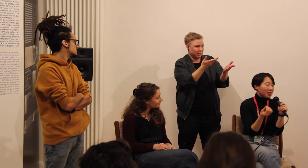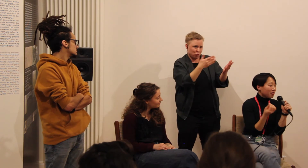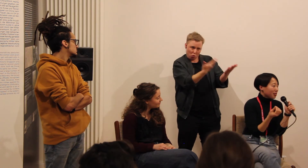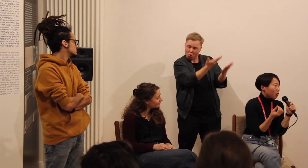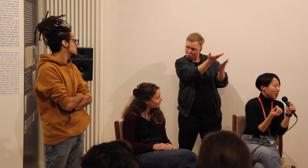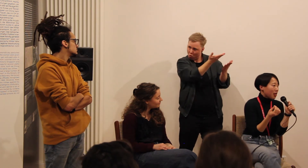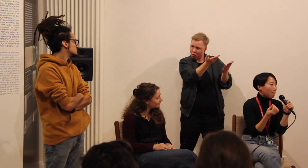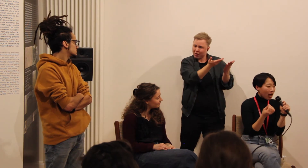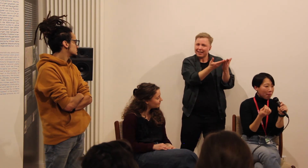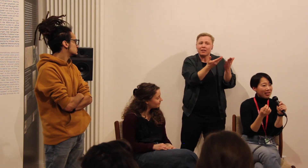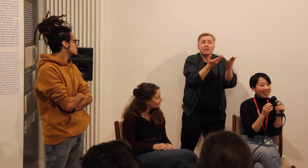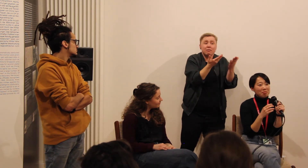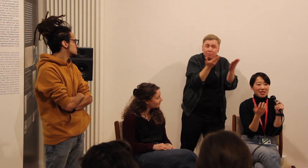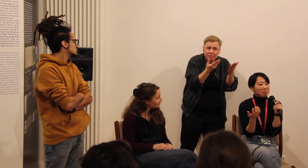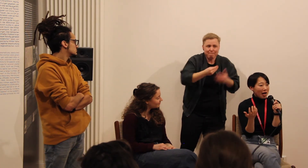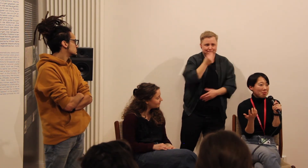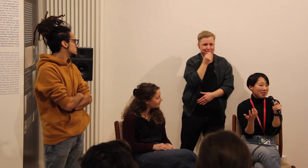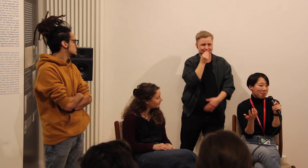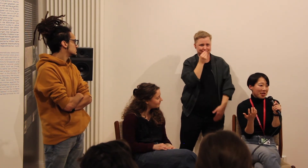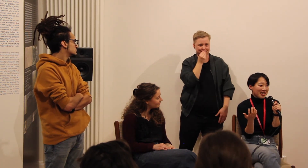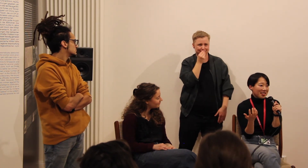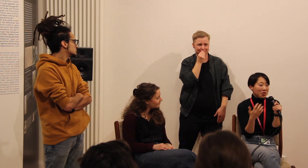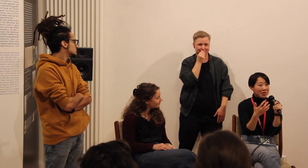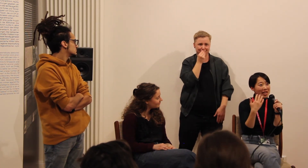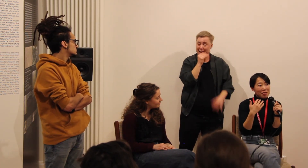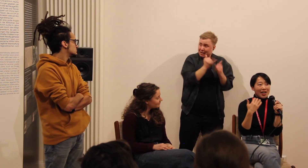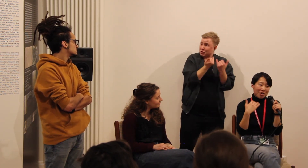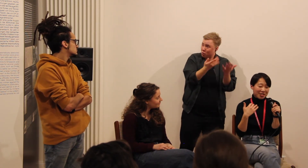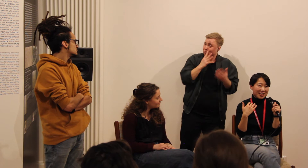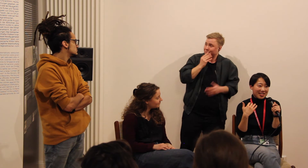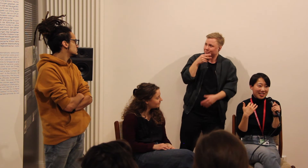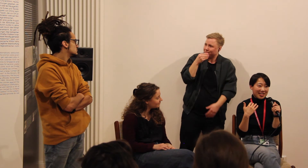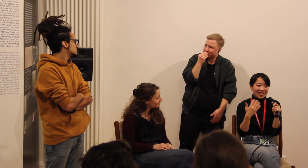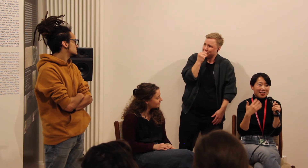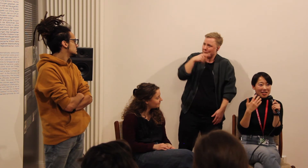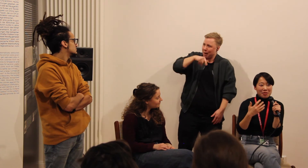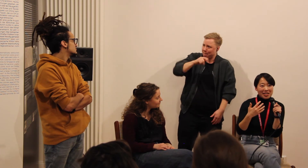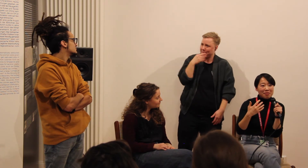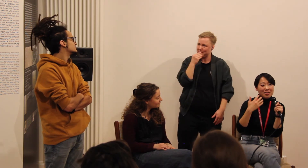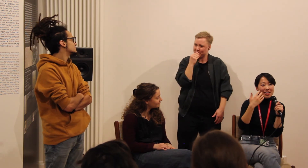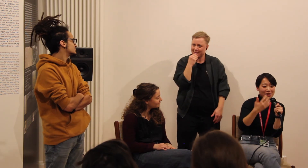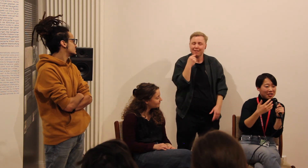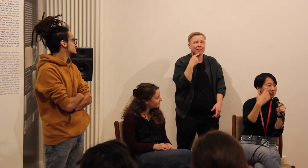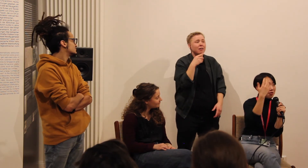Aber meine Eltern sagen "pa" für mich. Also wurde es zu einer Sprache zwischen uns.